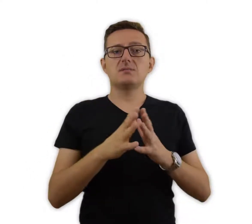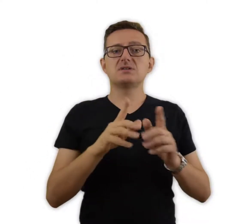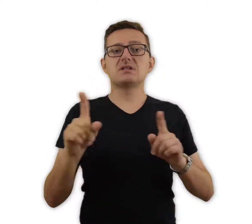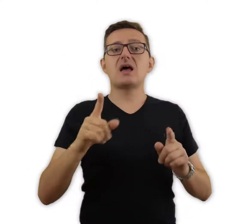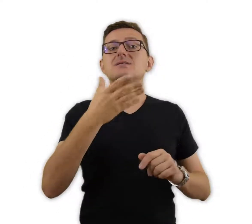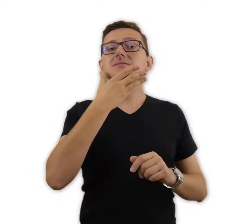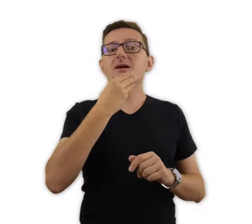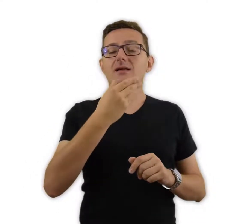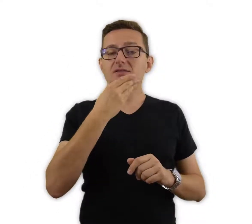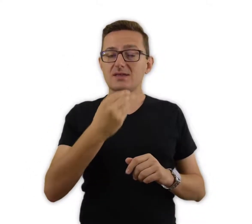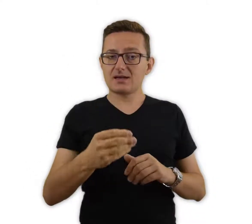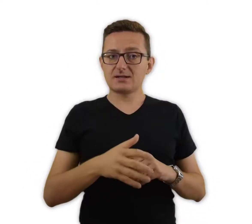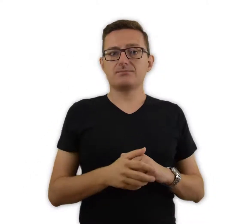(znak migowy Juliusza Zellingera)